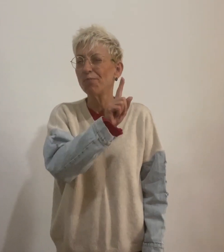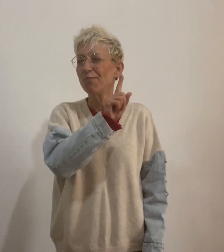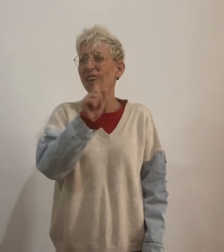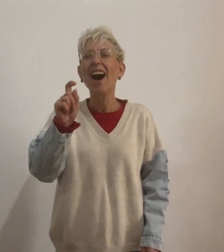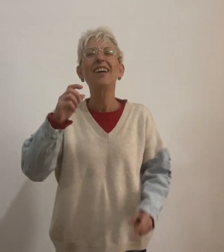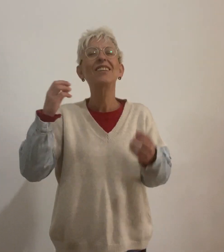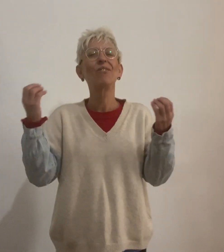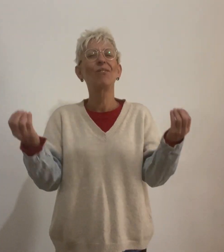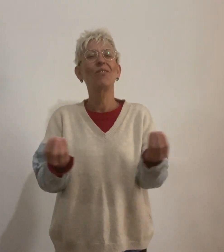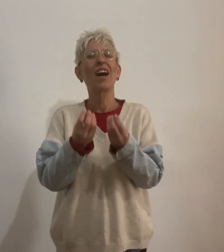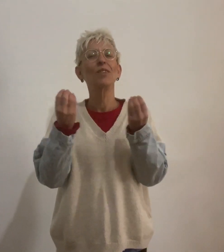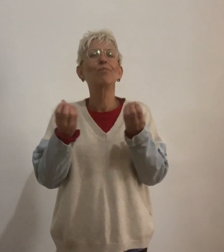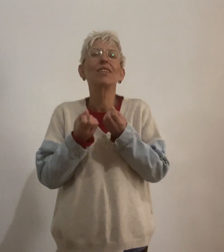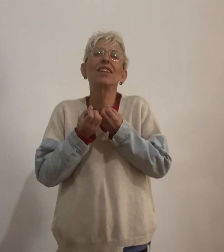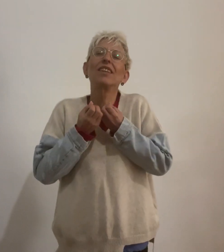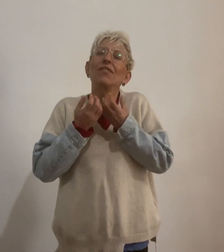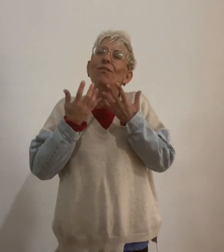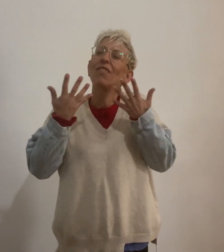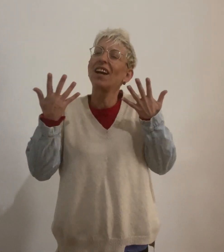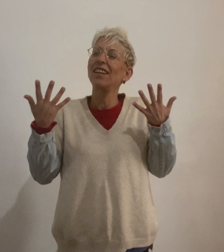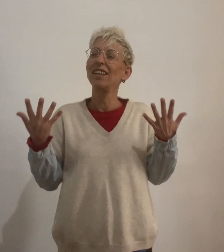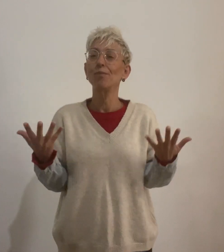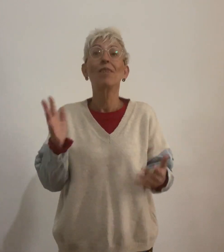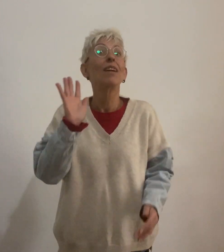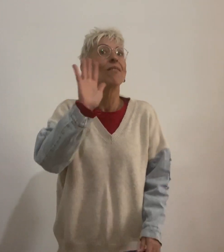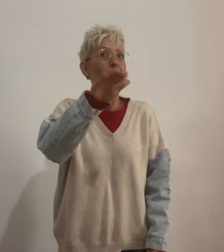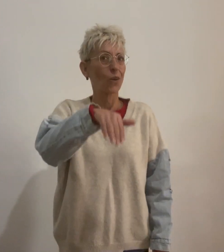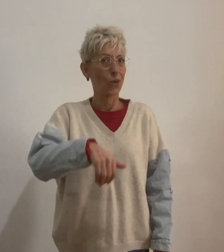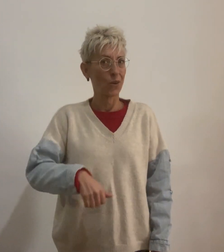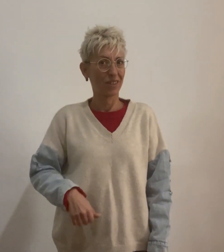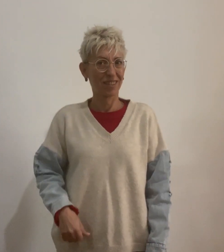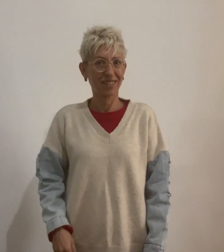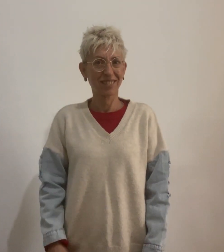מאה דברים נפלאים לפחות